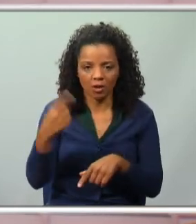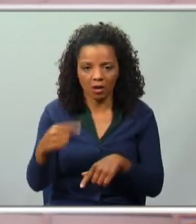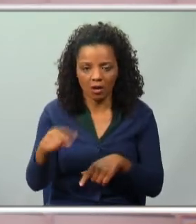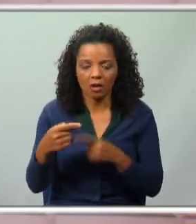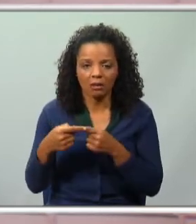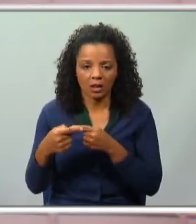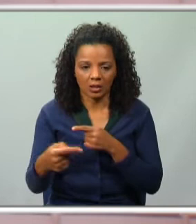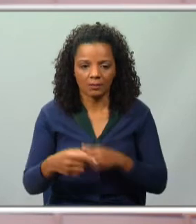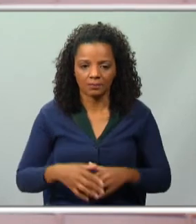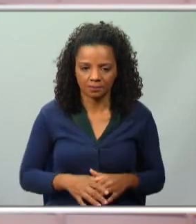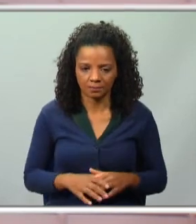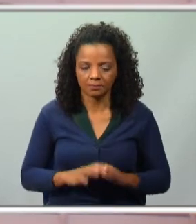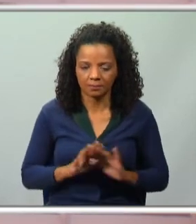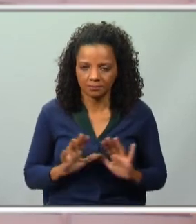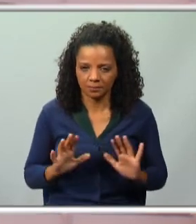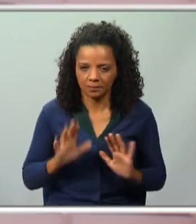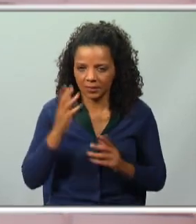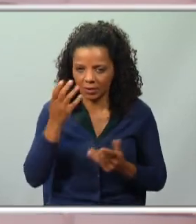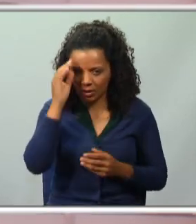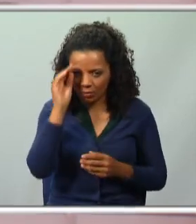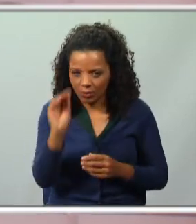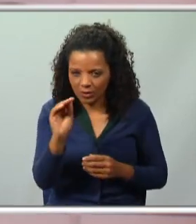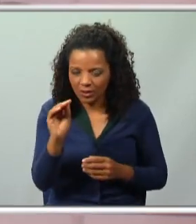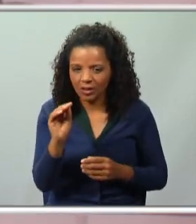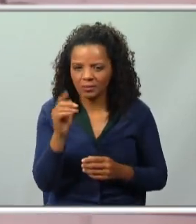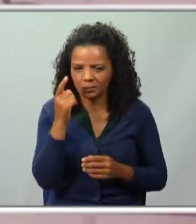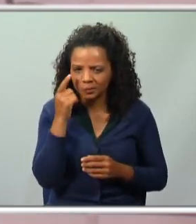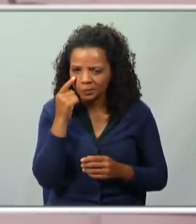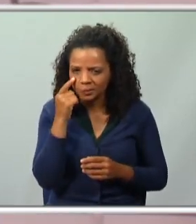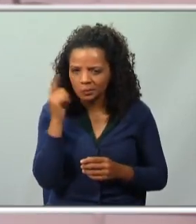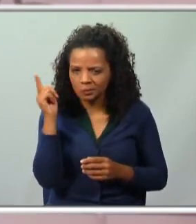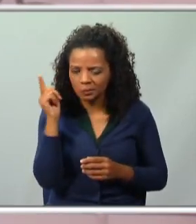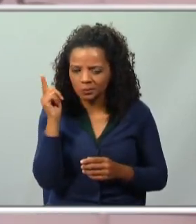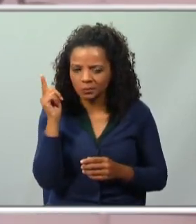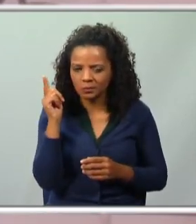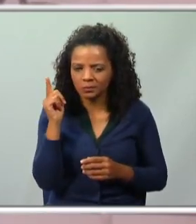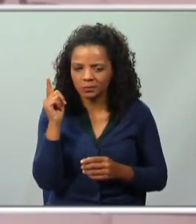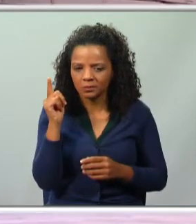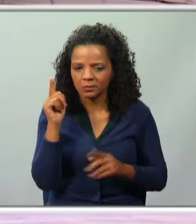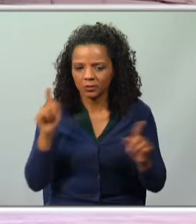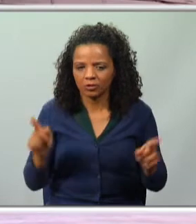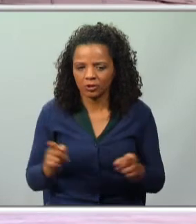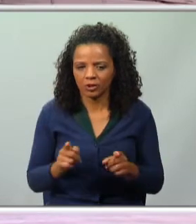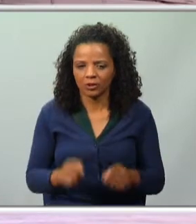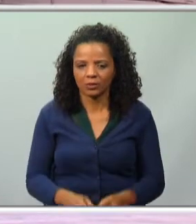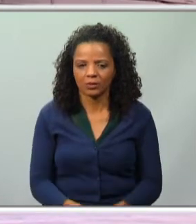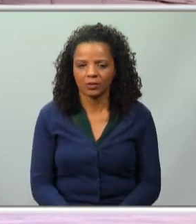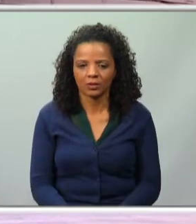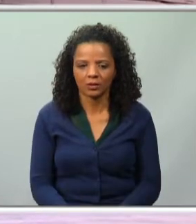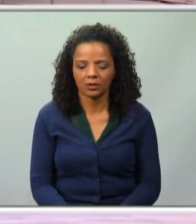dia-a-dia portanto aconselho dos a conhecer este pequeno excerto 日常，所以我建議你知道這個小摘錄